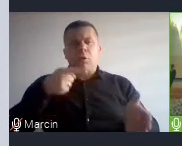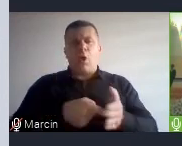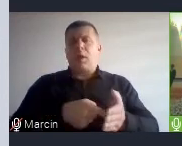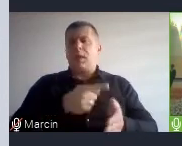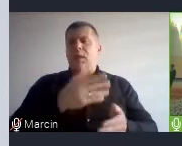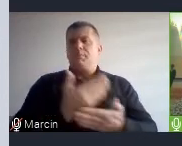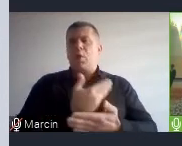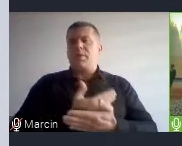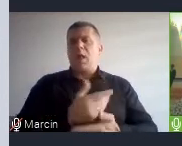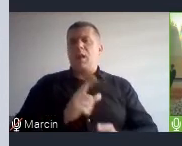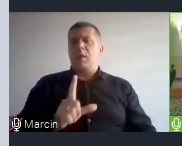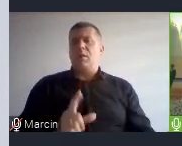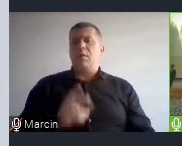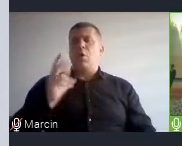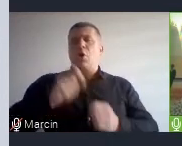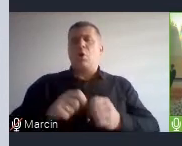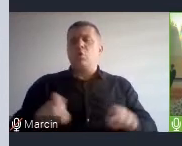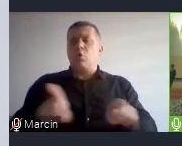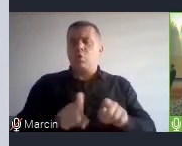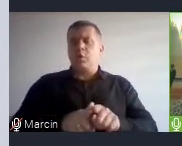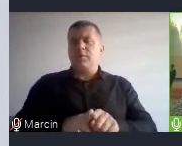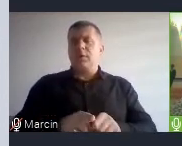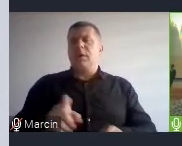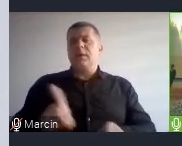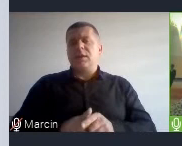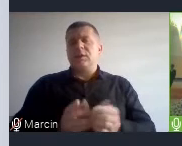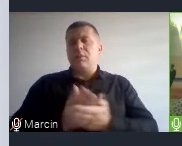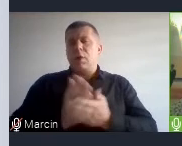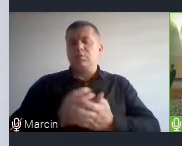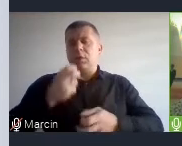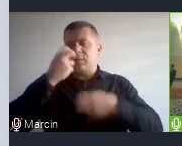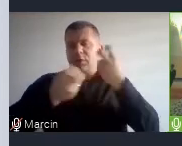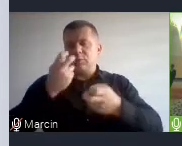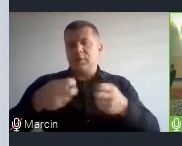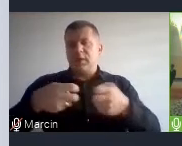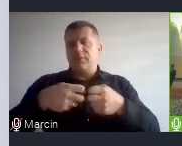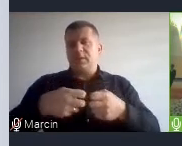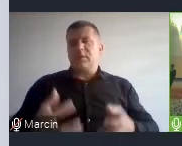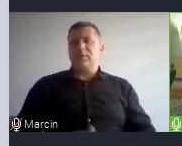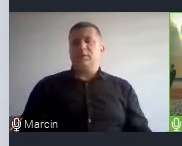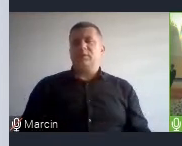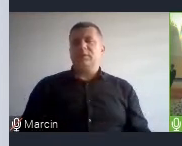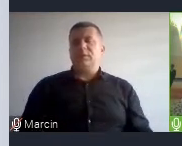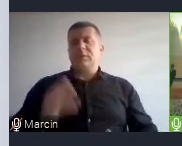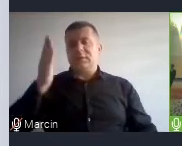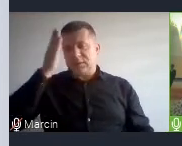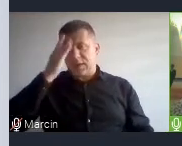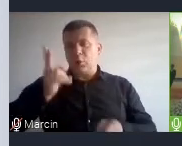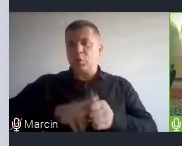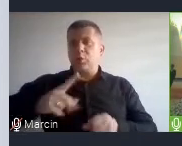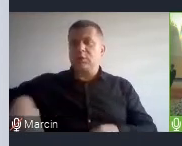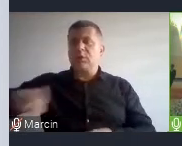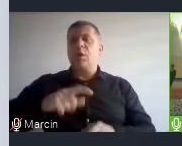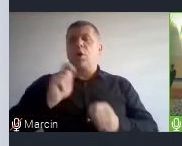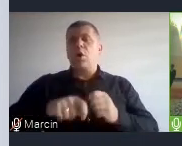Kontrolerzy równie sprawnie co Państwo posługują się wyszukiwarkami internetowego, i znam takich kontrolerów w województwie,